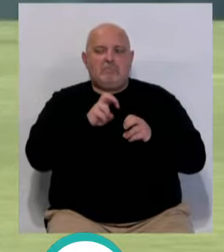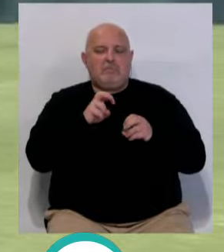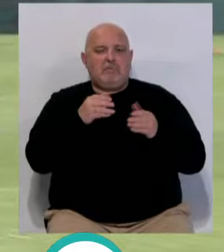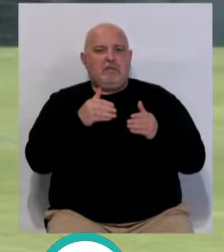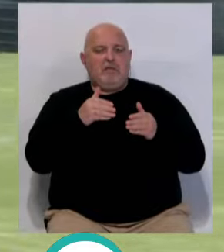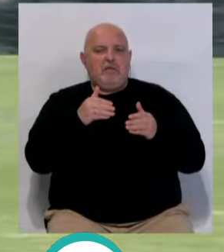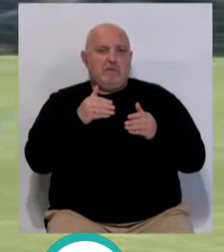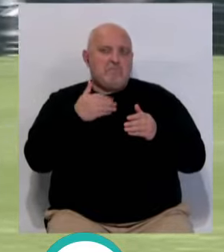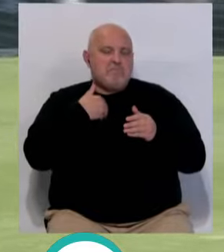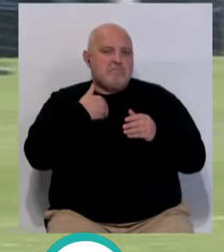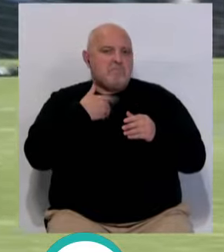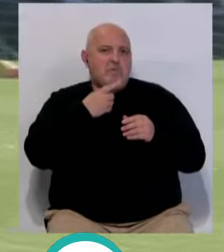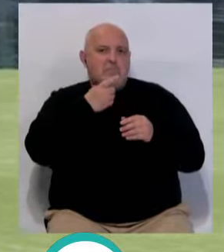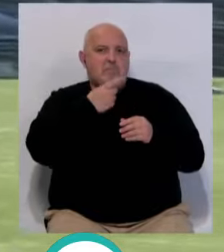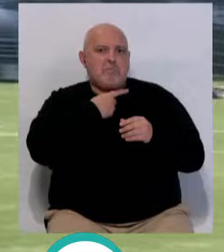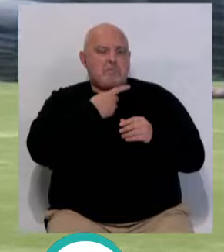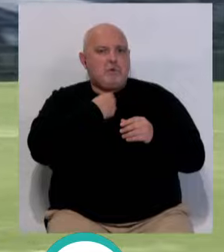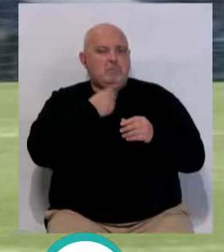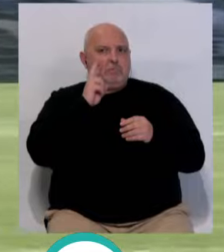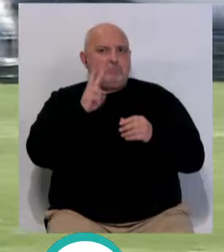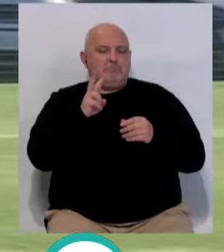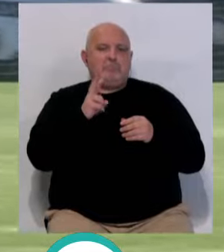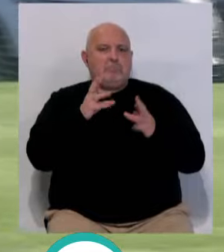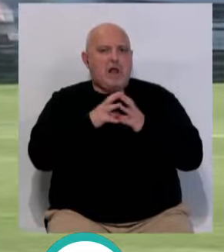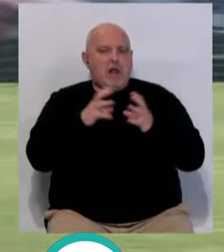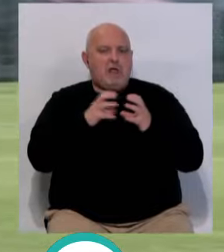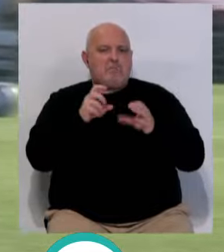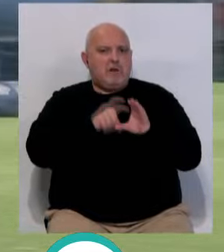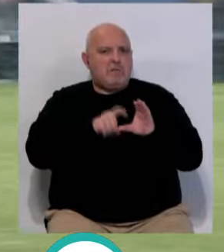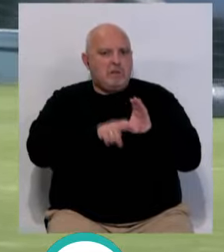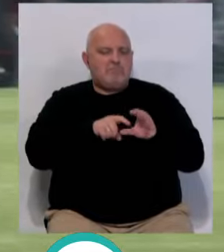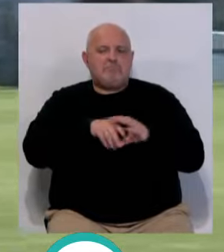área pero vamos a mí me me gustó se le vio Con ganas estuvo participativo y en cuanto a lo que